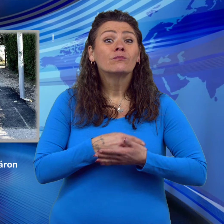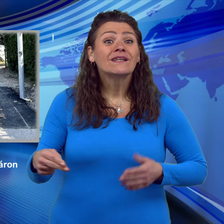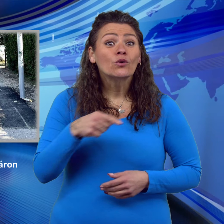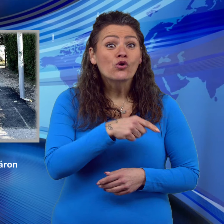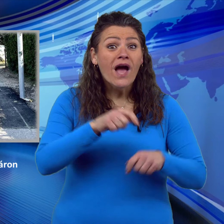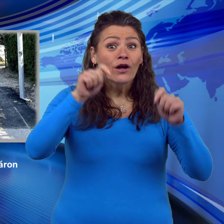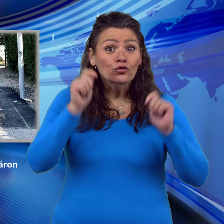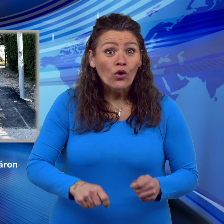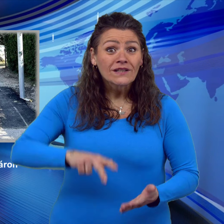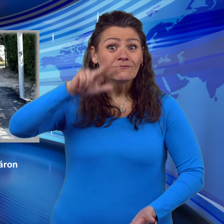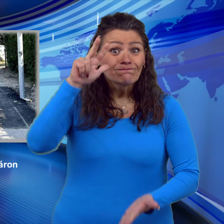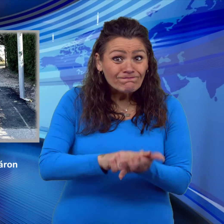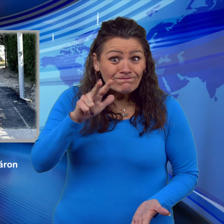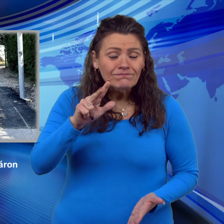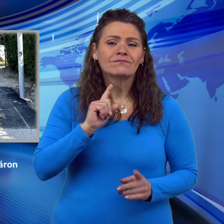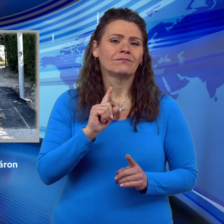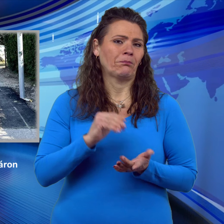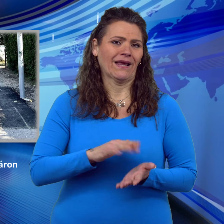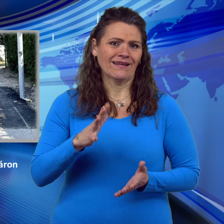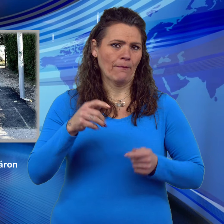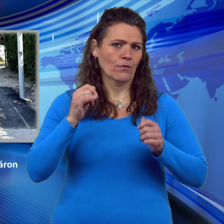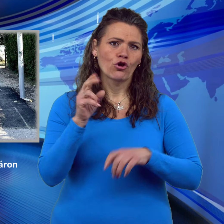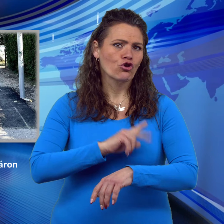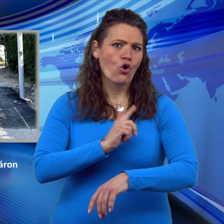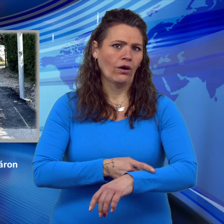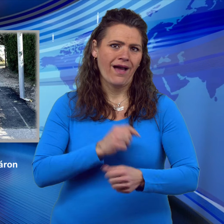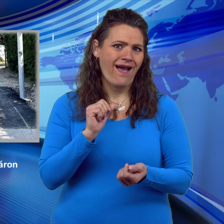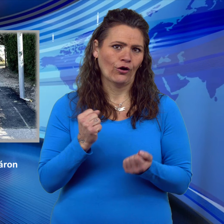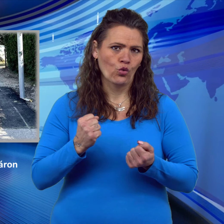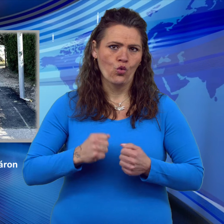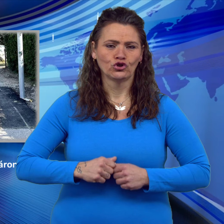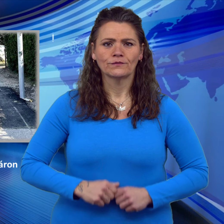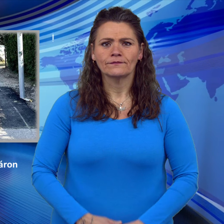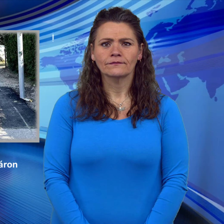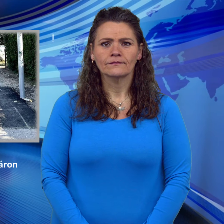A tartományi bíróság döntése nem jogerős.